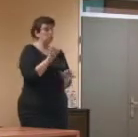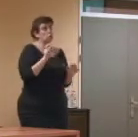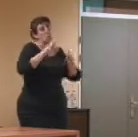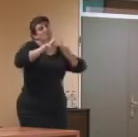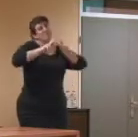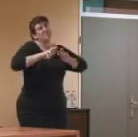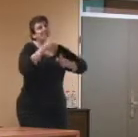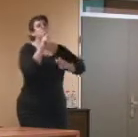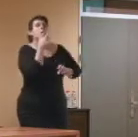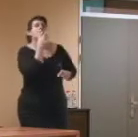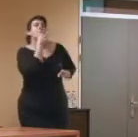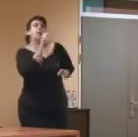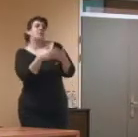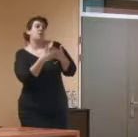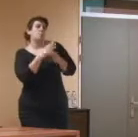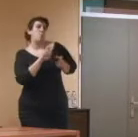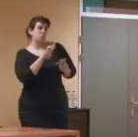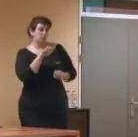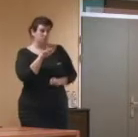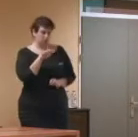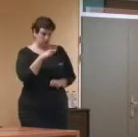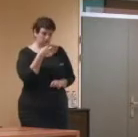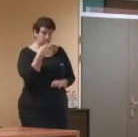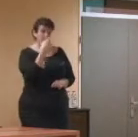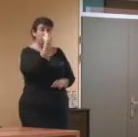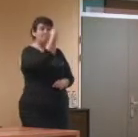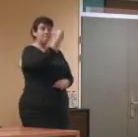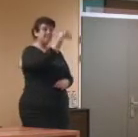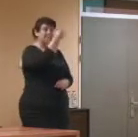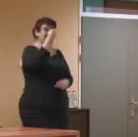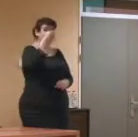actual. He dicho presidentes miembros del Consejo y presidentes